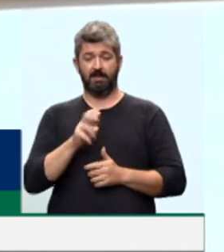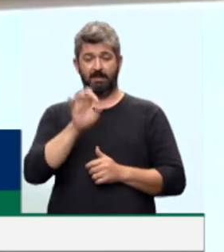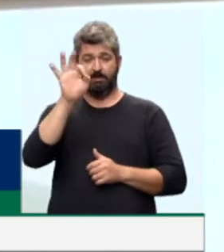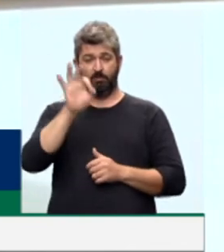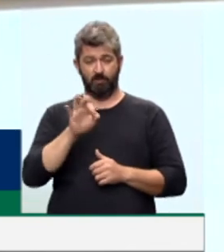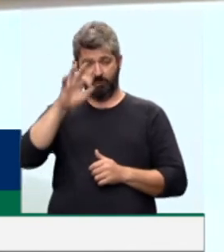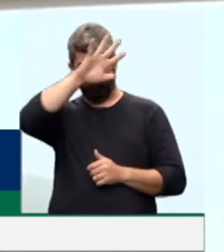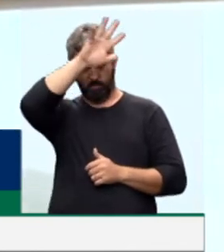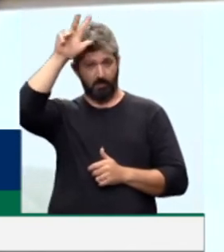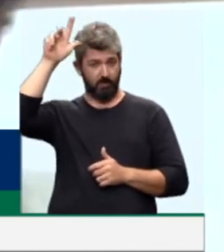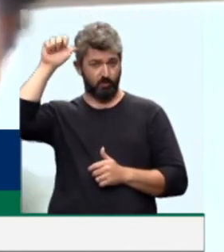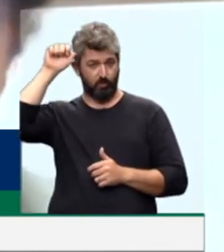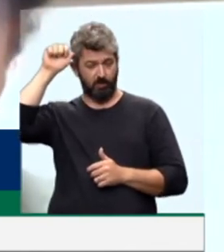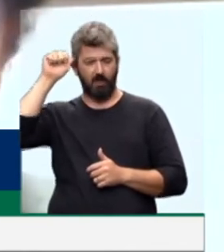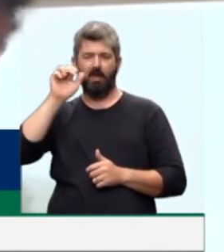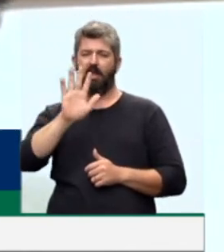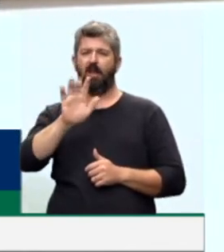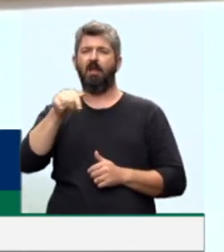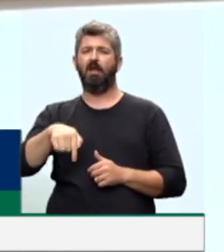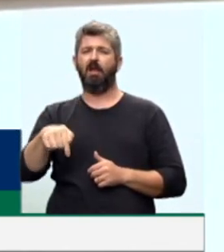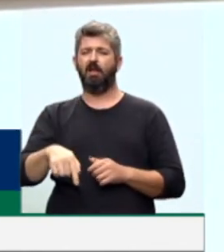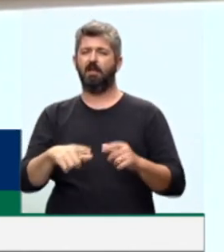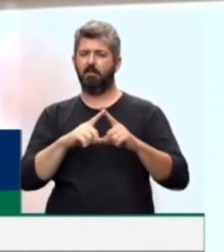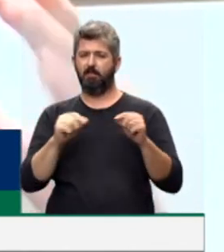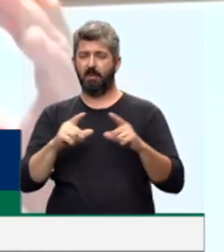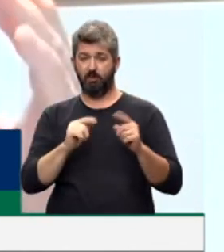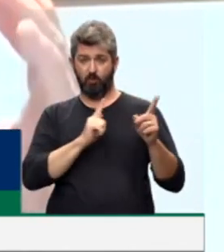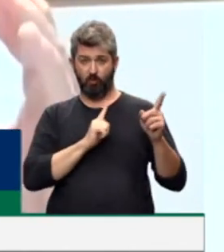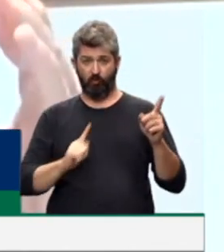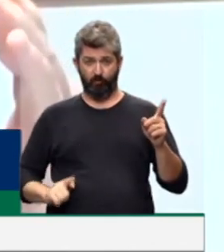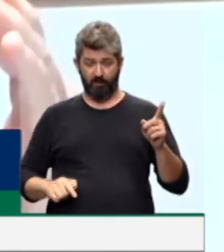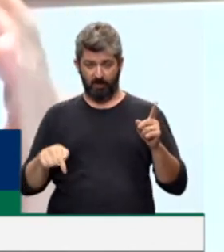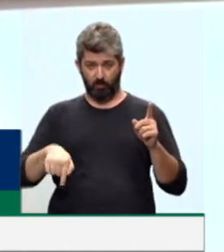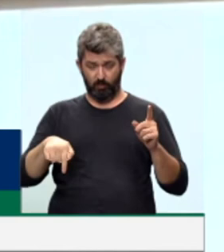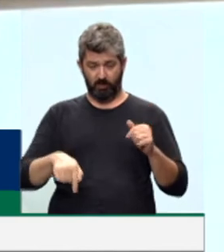NO ACRE 21.3%, NÓS TEMOS 25.3% EM RONDÔNIA, NÓS TEMOS